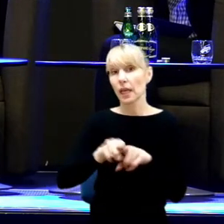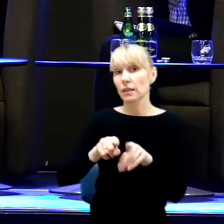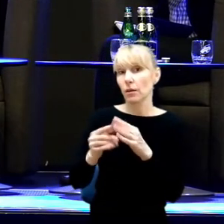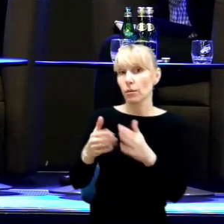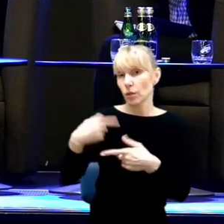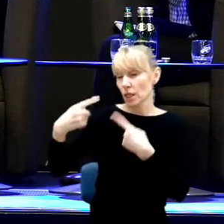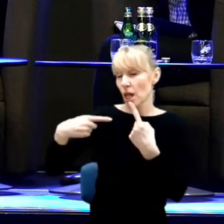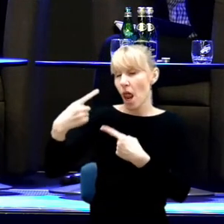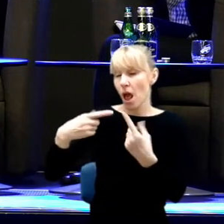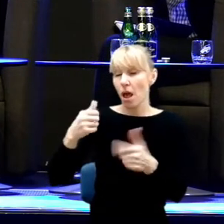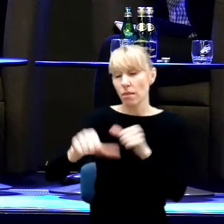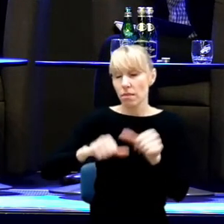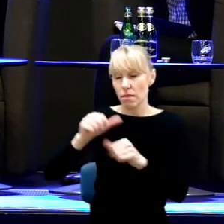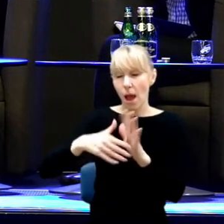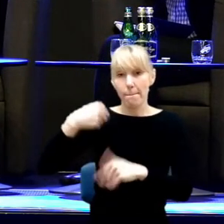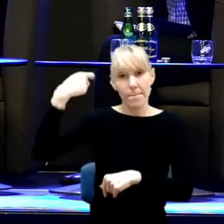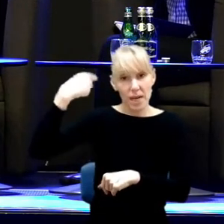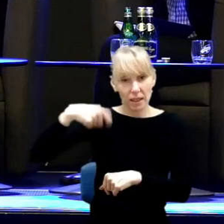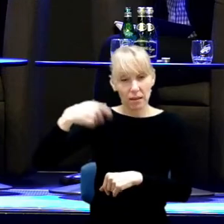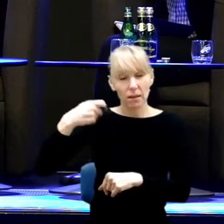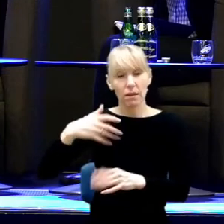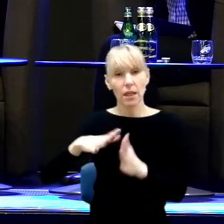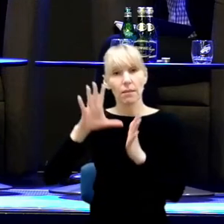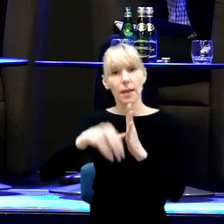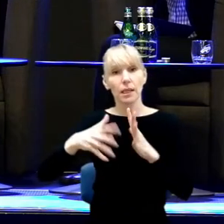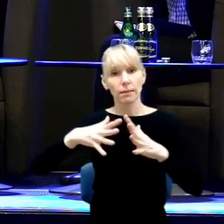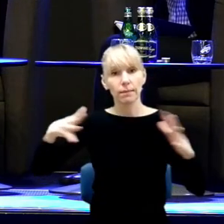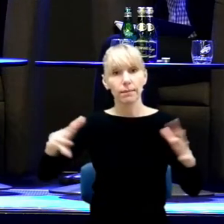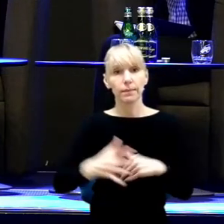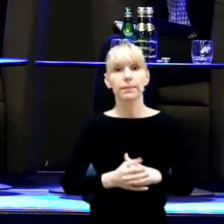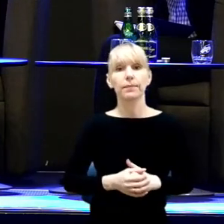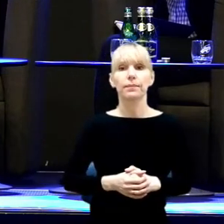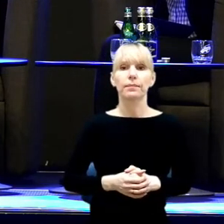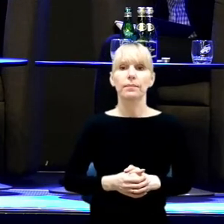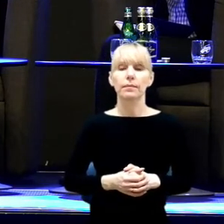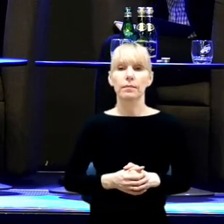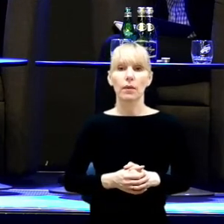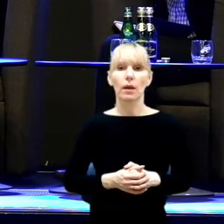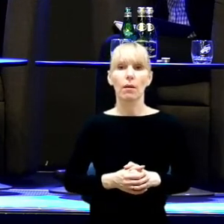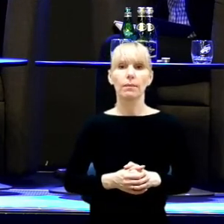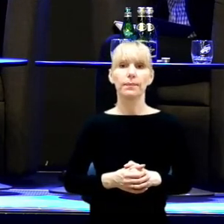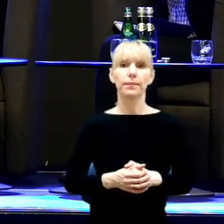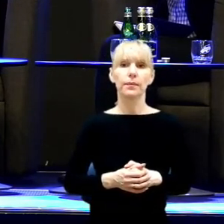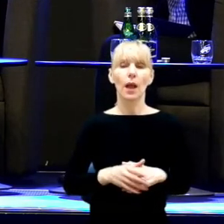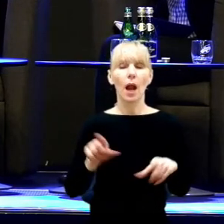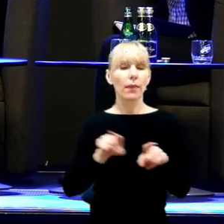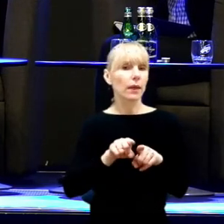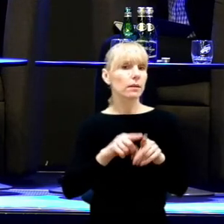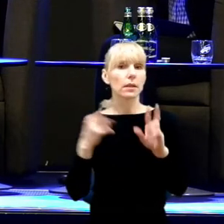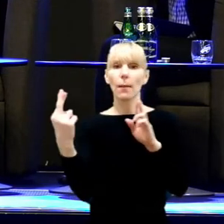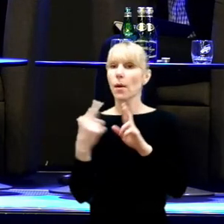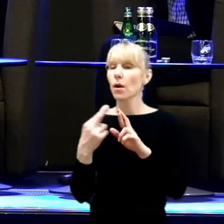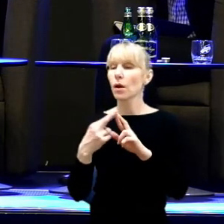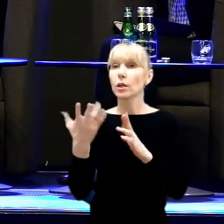ale z dużym doświadczeniem i kontaktami codziennymi z władażami, z prezydentami,